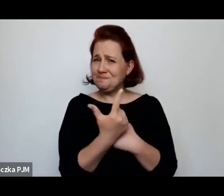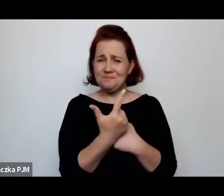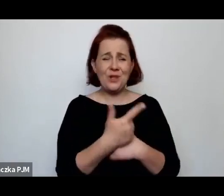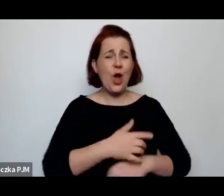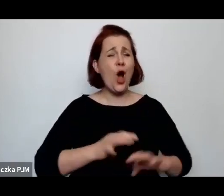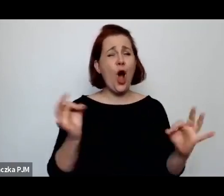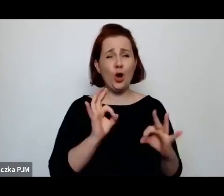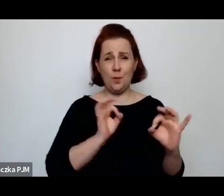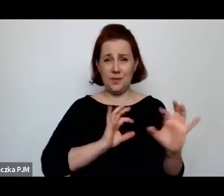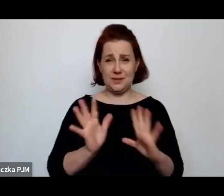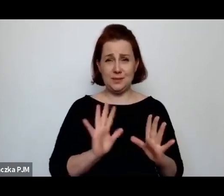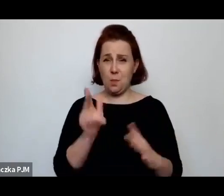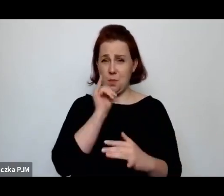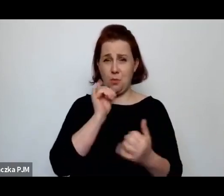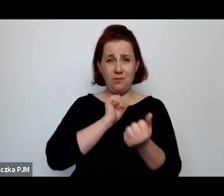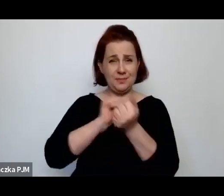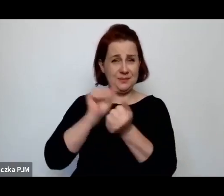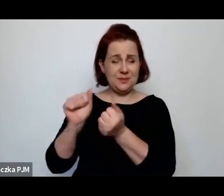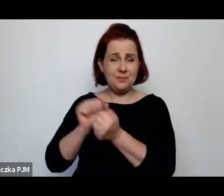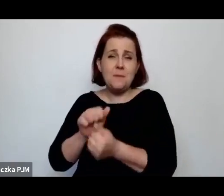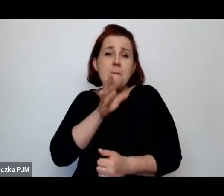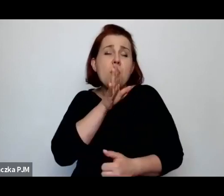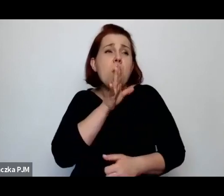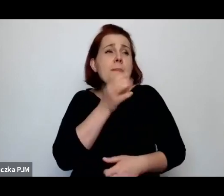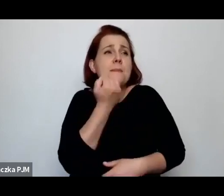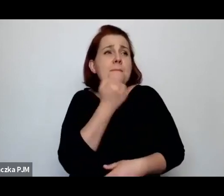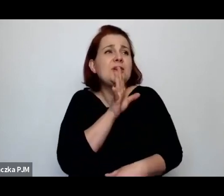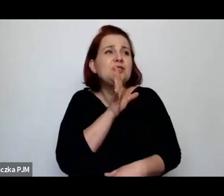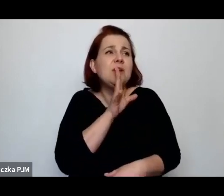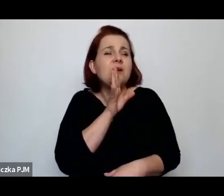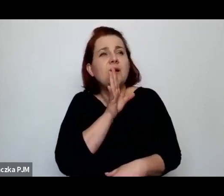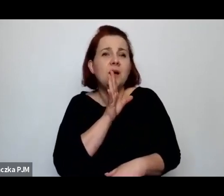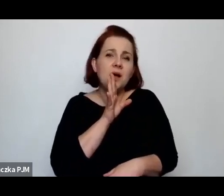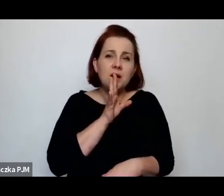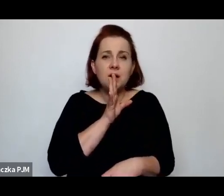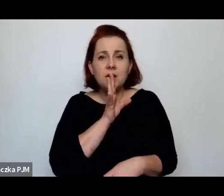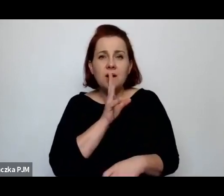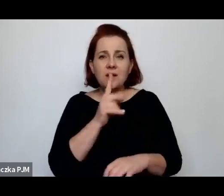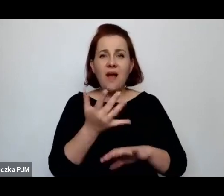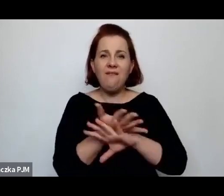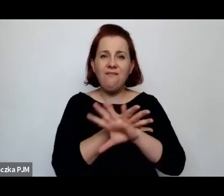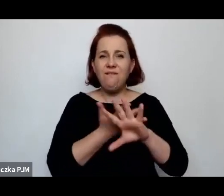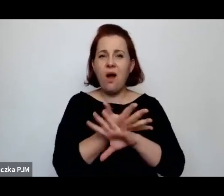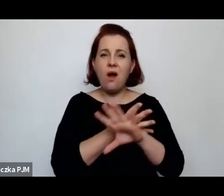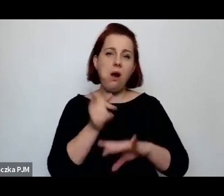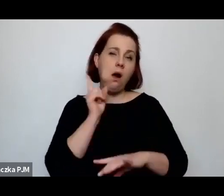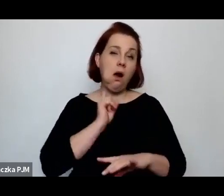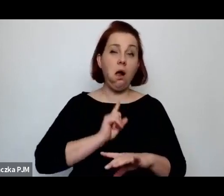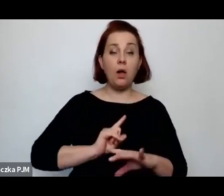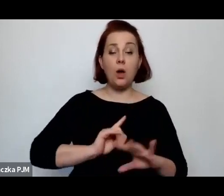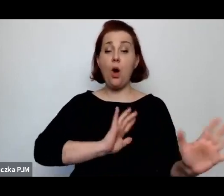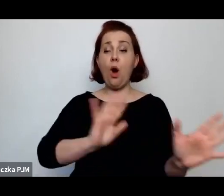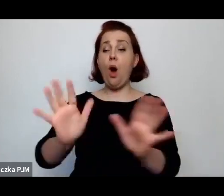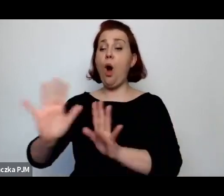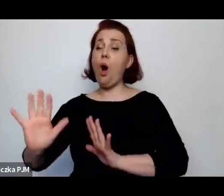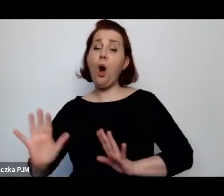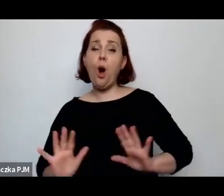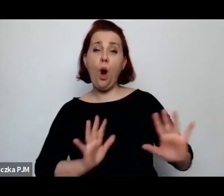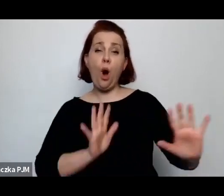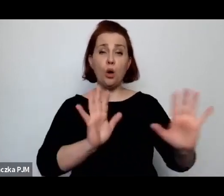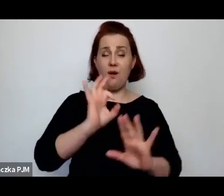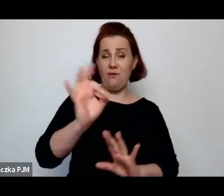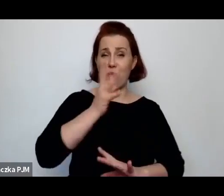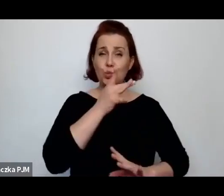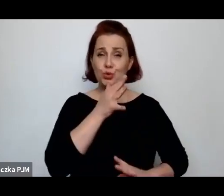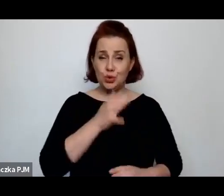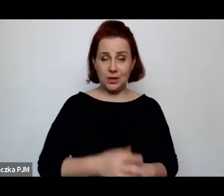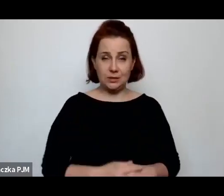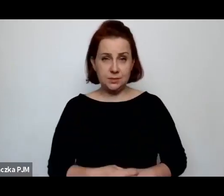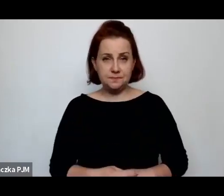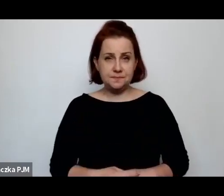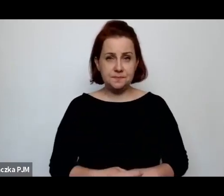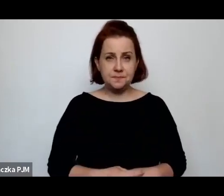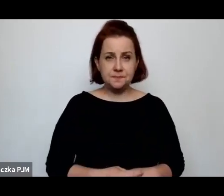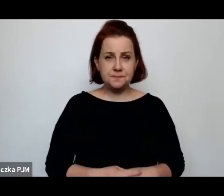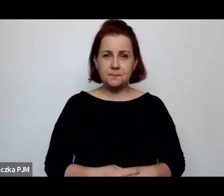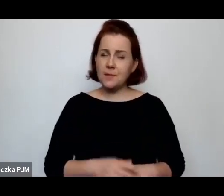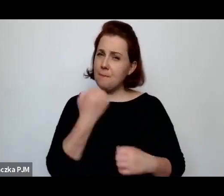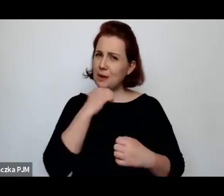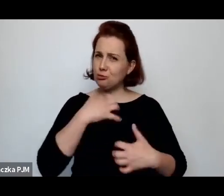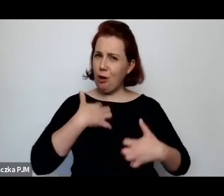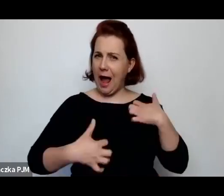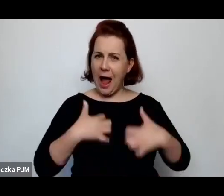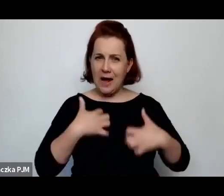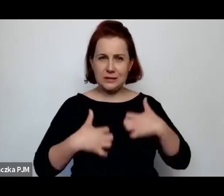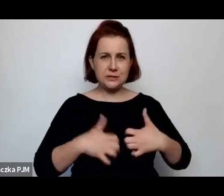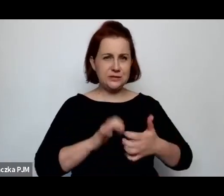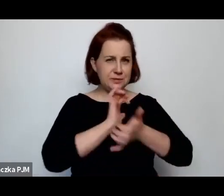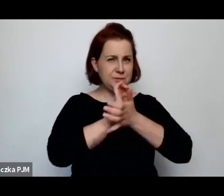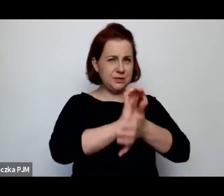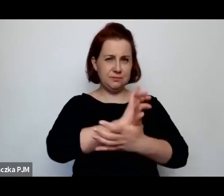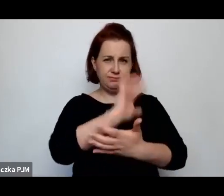bardziej przypominający tę fałszywkę Ochrany „Mędrcy Syjonu”, bardzo taką agresywną publicystykę